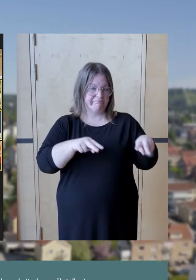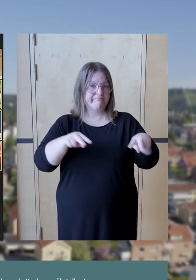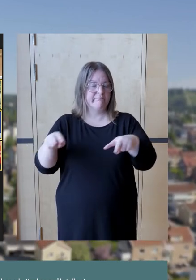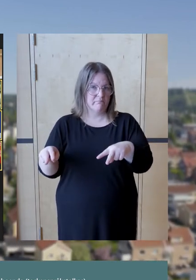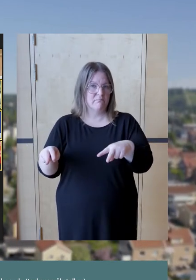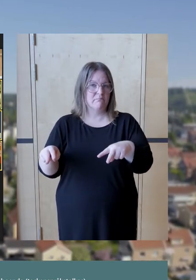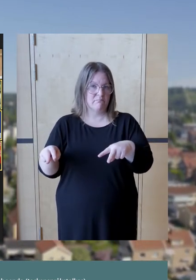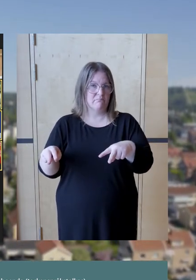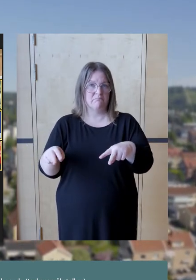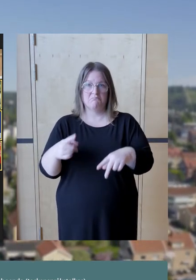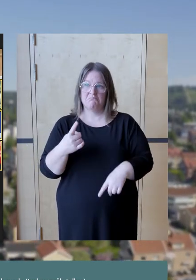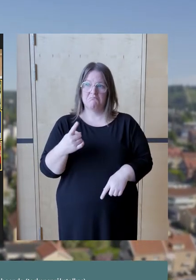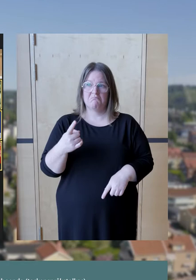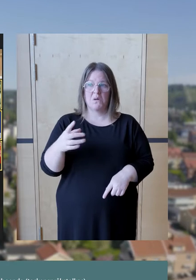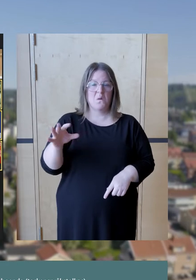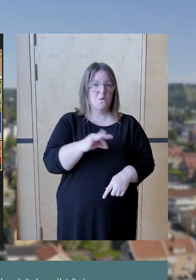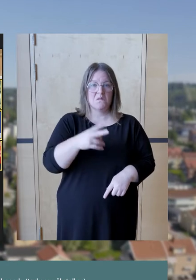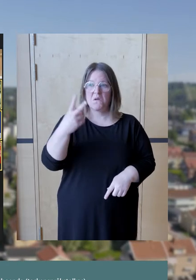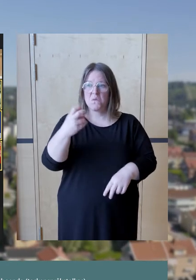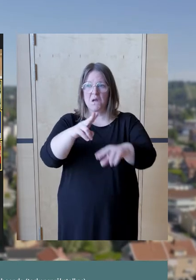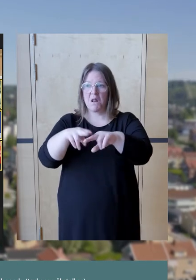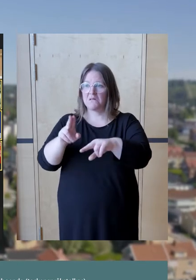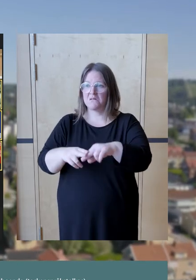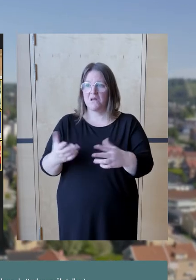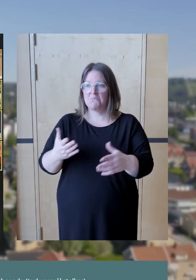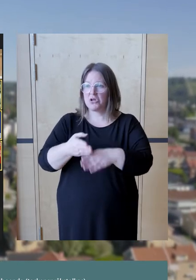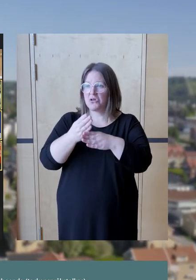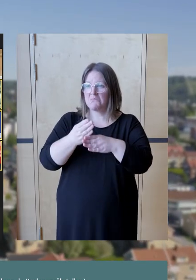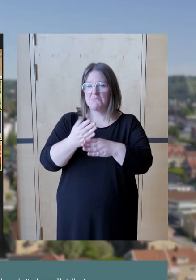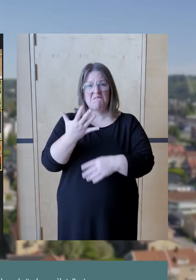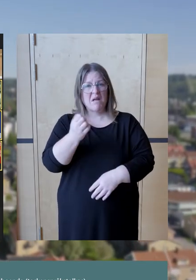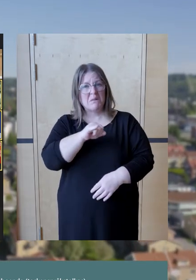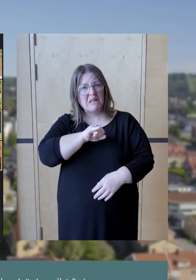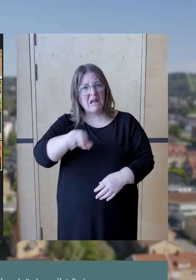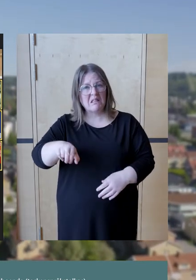120 platser och sen bara hem till som behovet där som är nettotillskott som